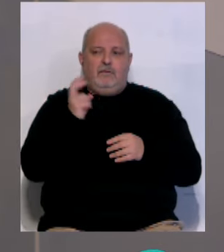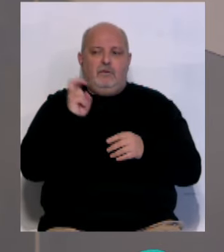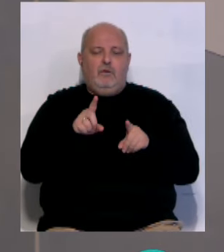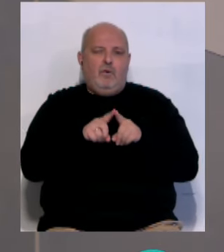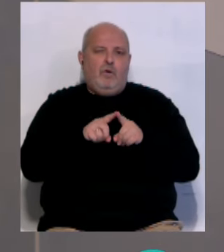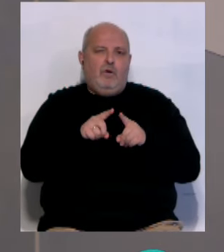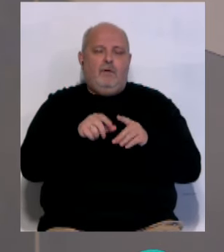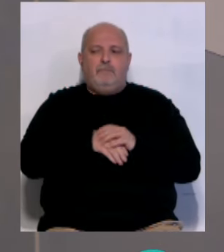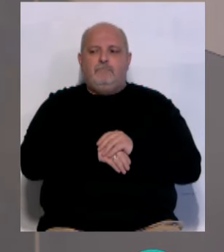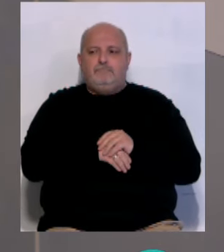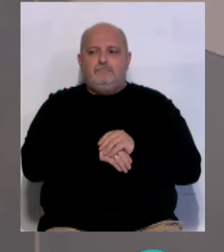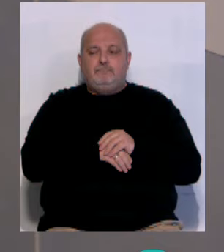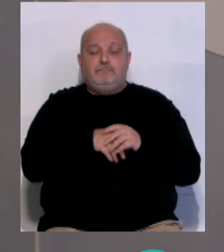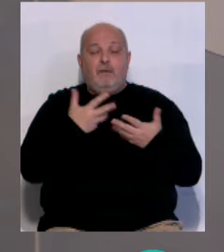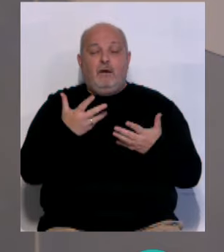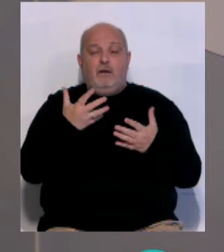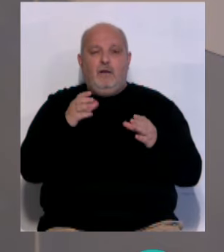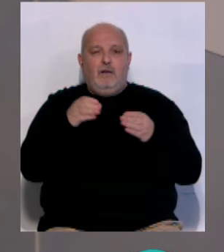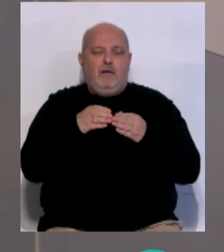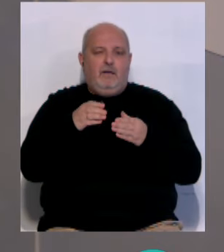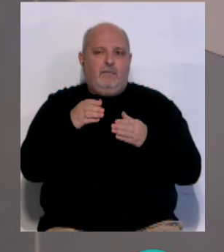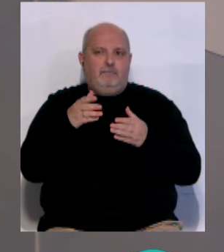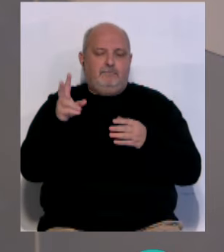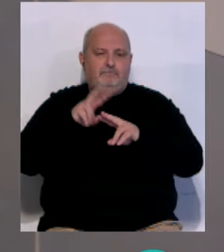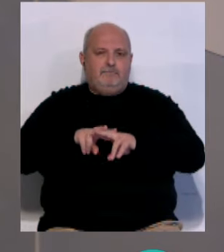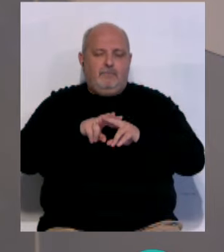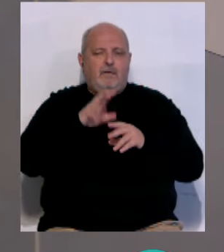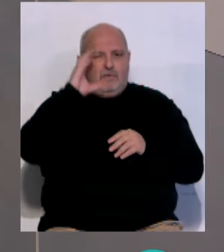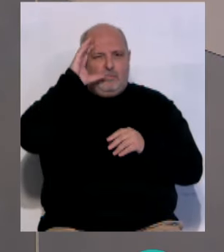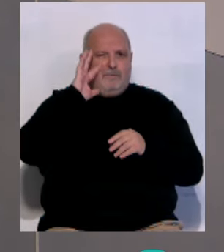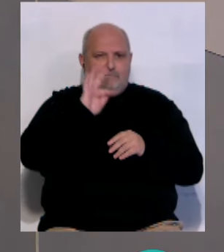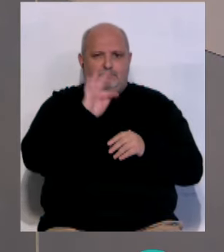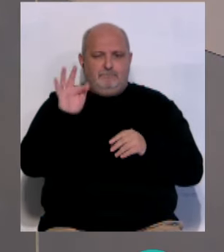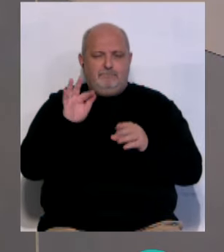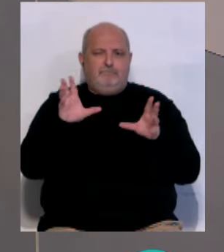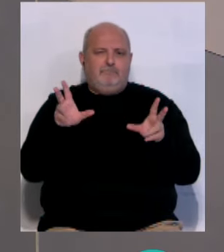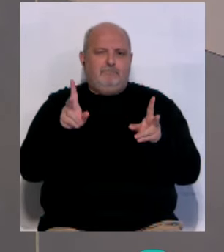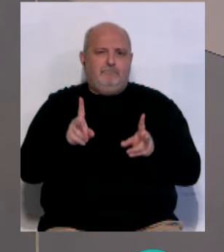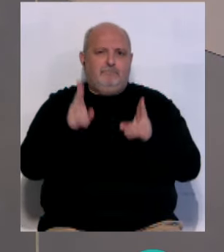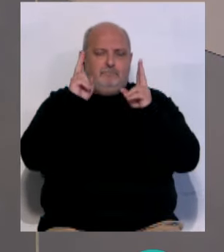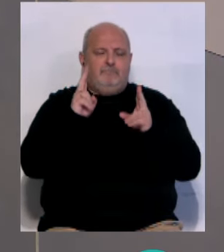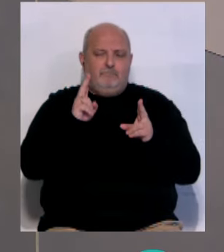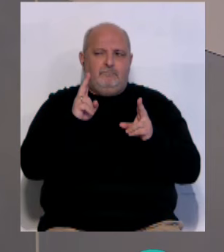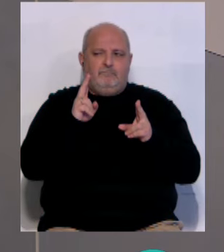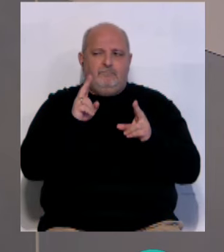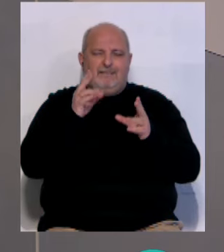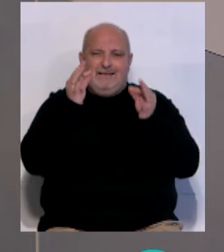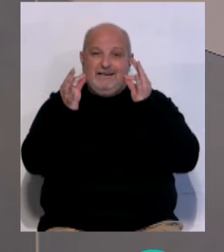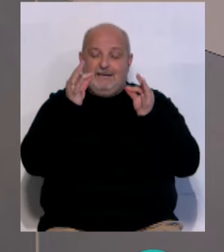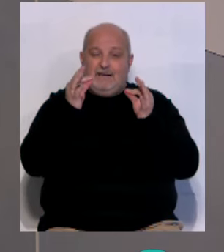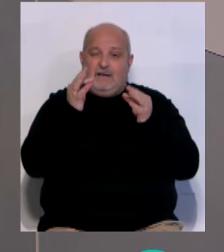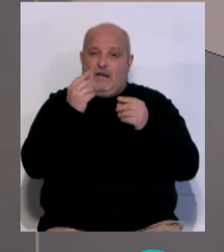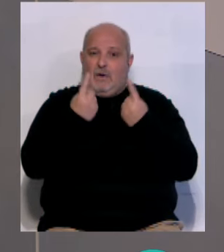revulsivo y la actual del técnico cadista vamos a escuchar un extracto y detalles que cuenta el